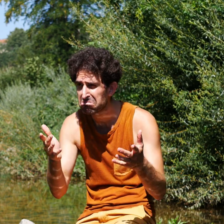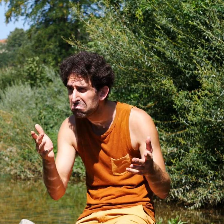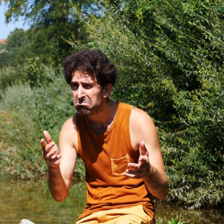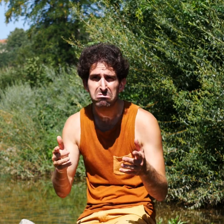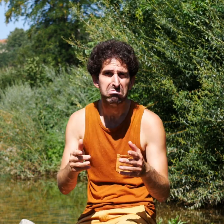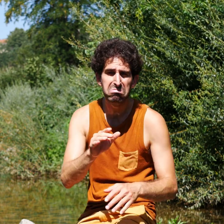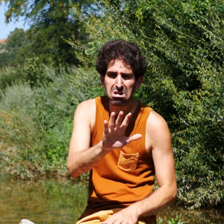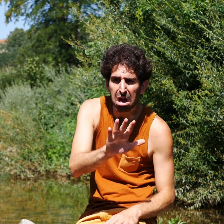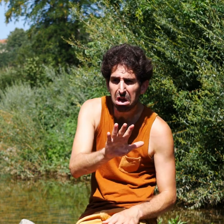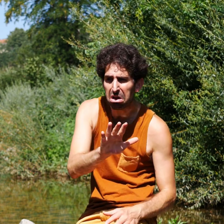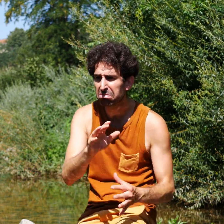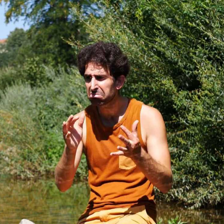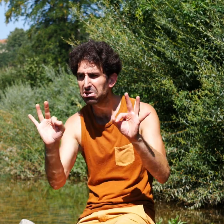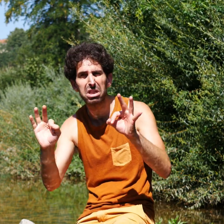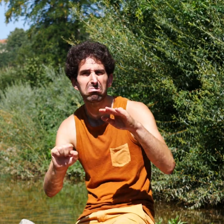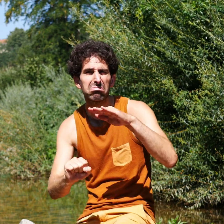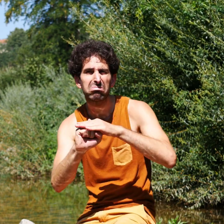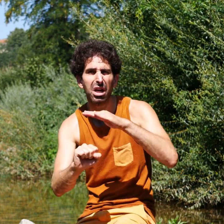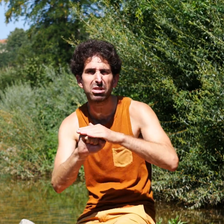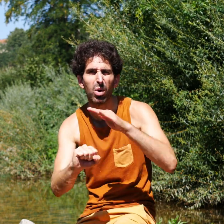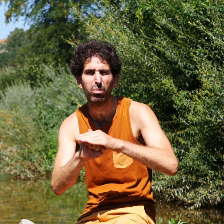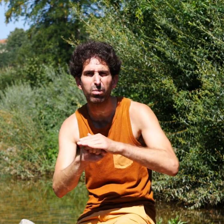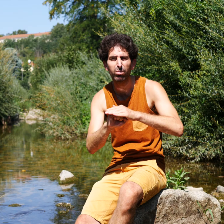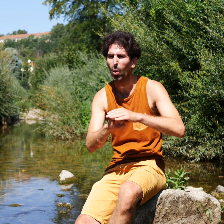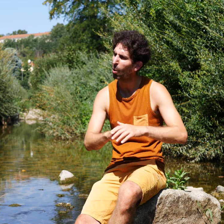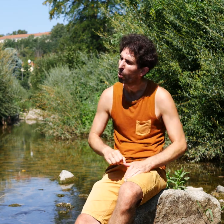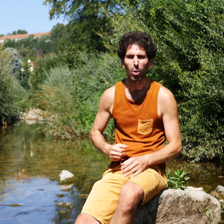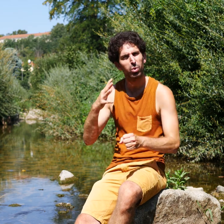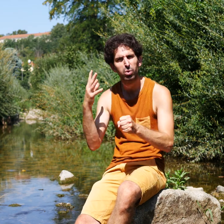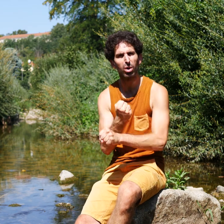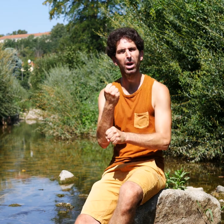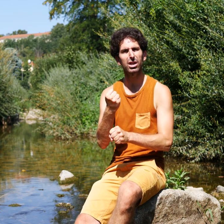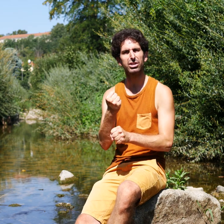Je dirais entre cinq et dix maximum. C'est dommage !